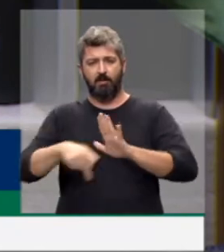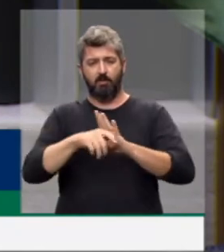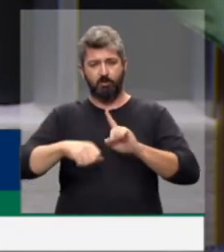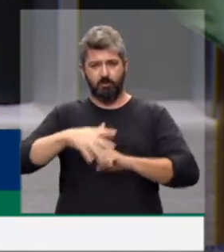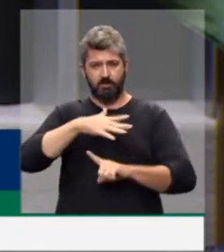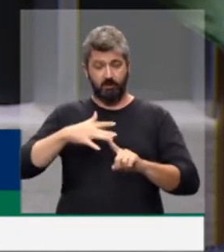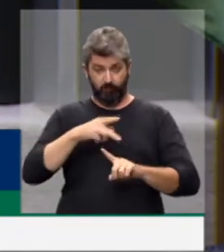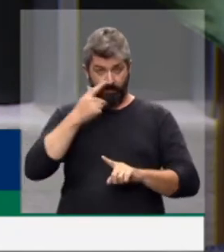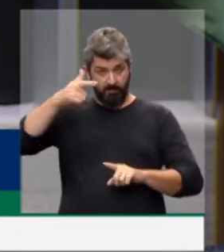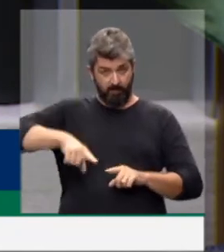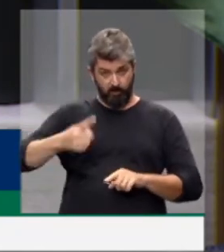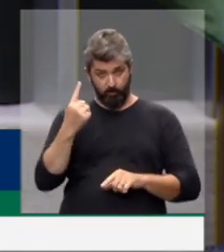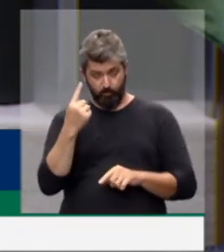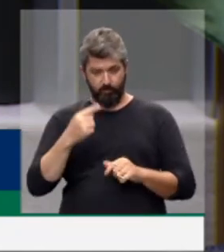O PSD CONTINUA EM PROCESSO DE OBSTRUÇÃO,